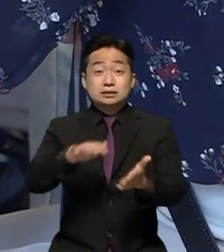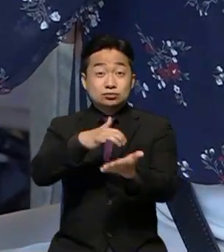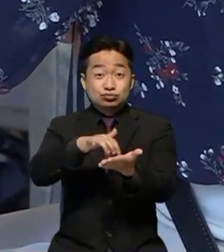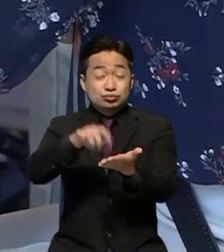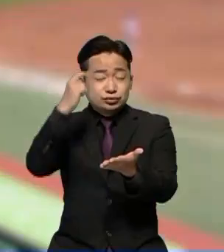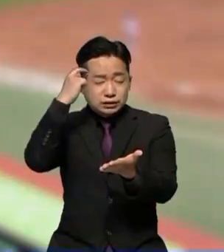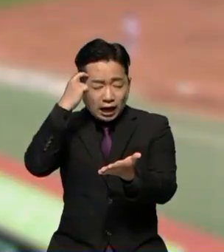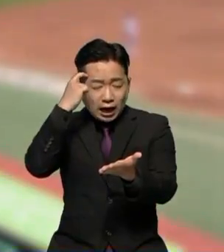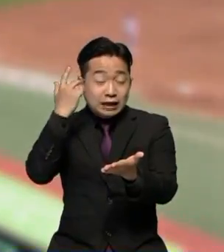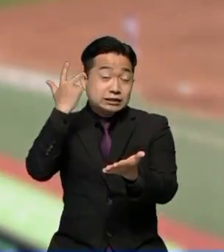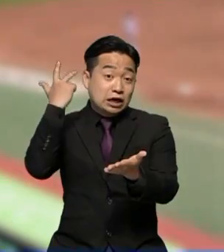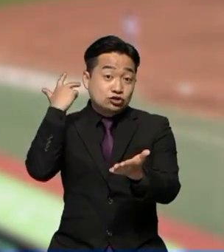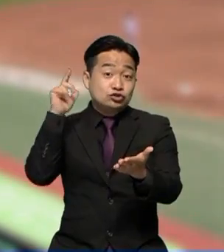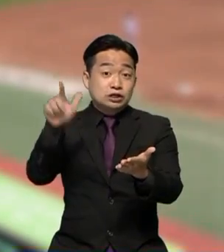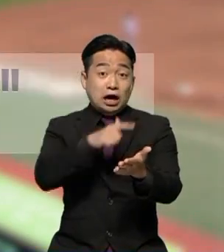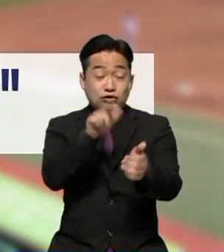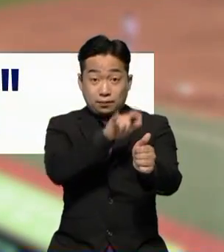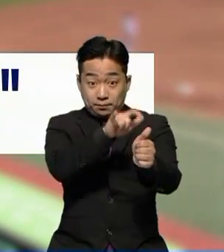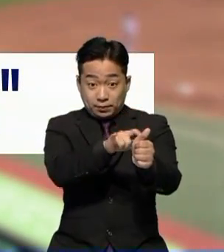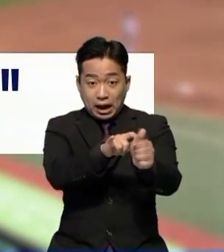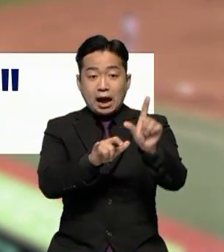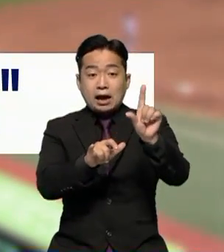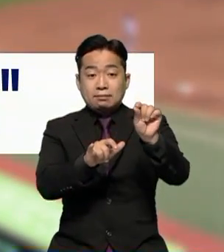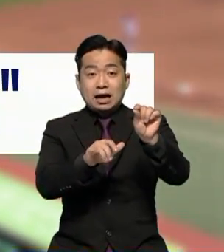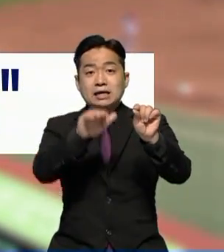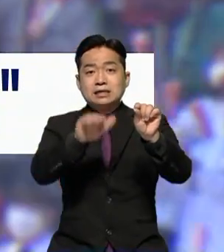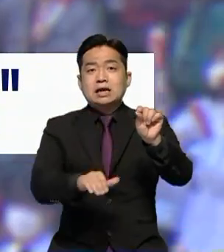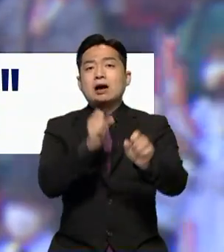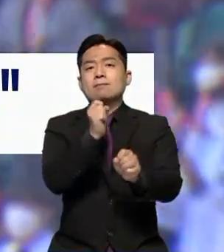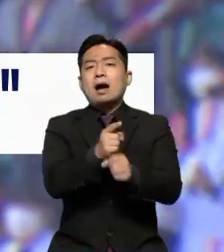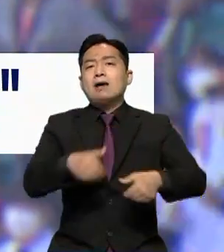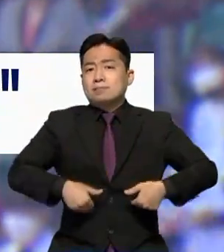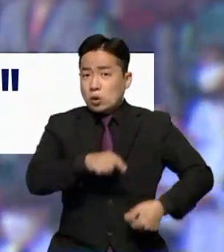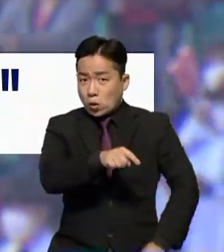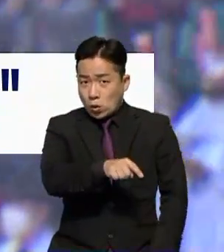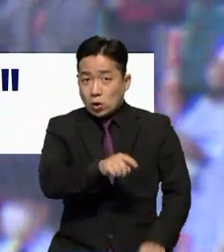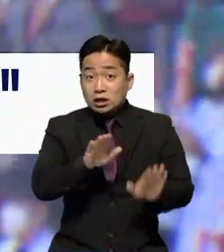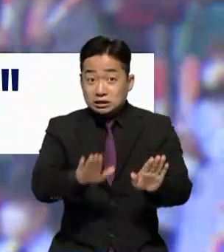지난주 신규 확진자 수가 1만 명 아래로 떨어졌어야 했는데 여전히 2~3만 명대에